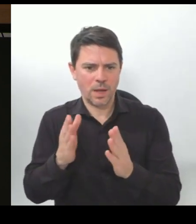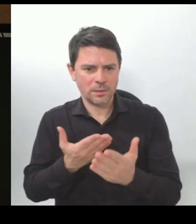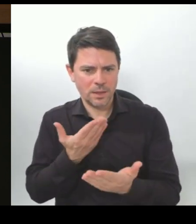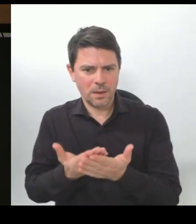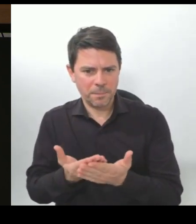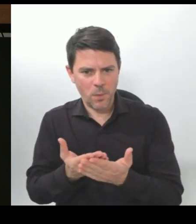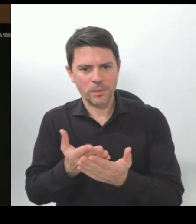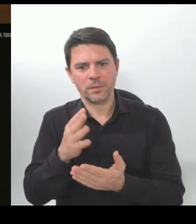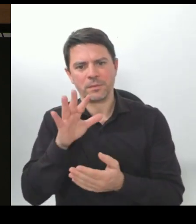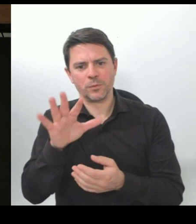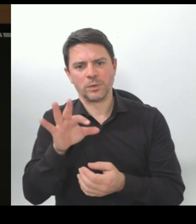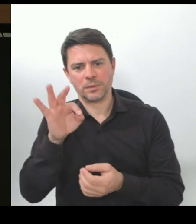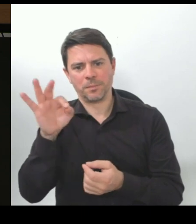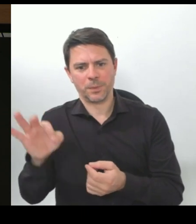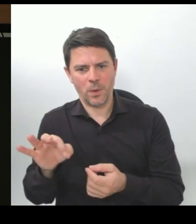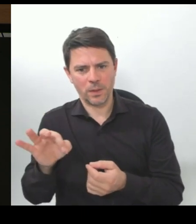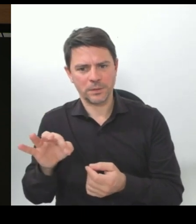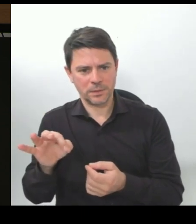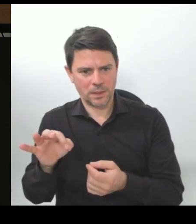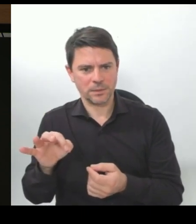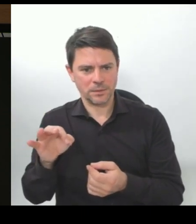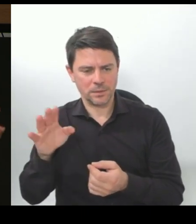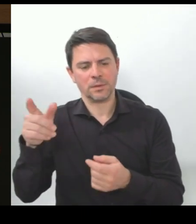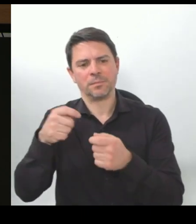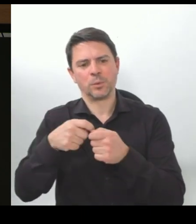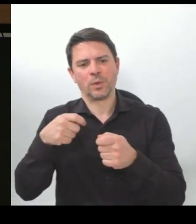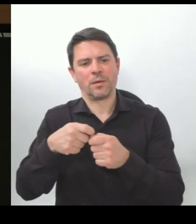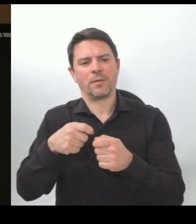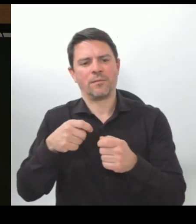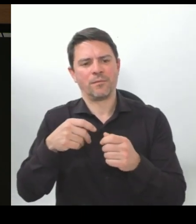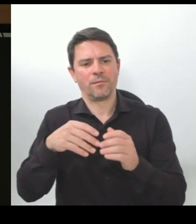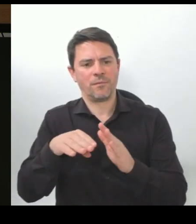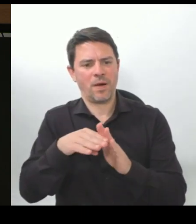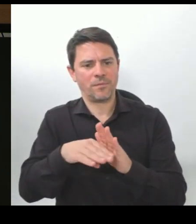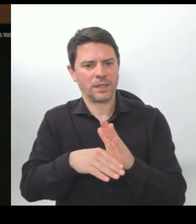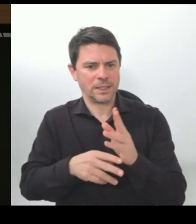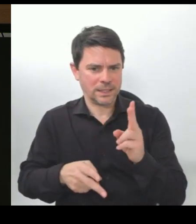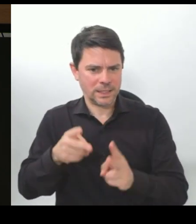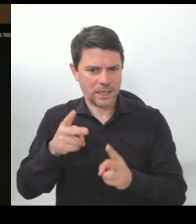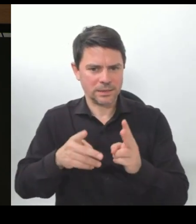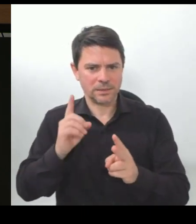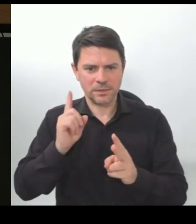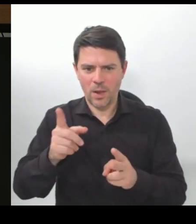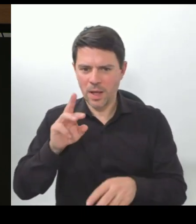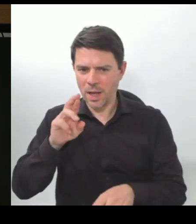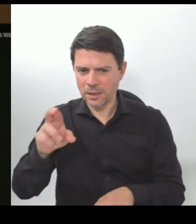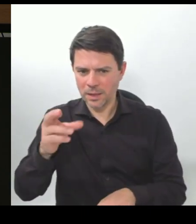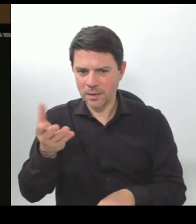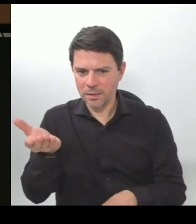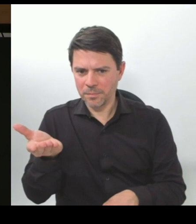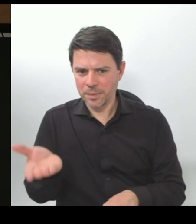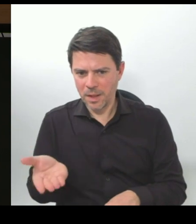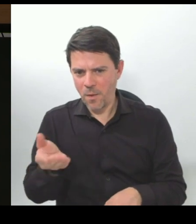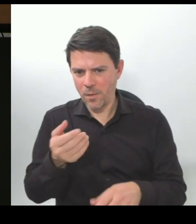gemendelt, damit das zum Beispiel 130 Jähriger unverheiratet Da ist. Der A sieben bekommt diese